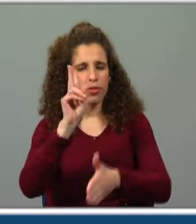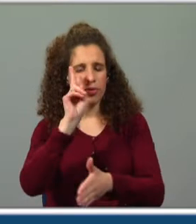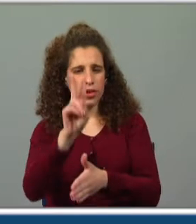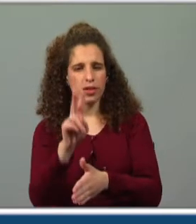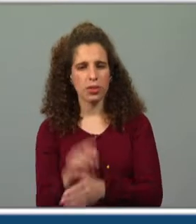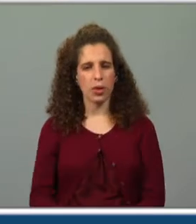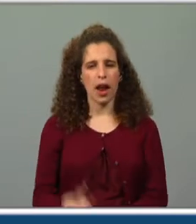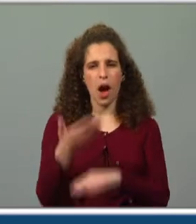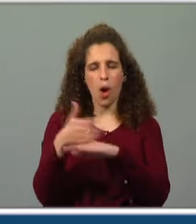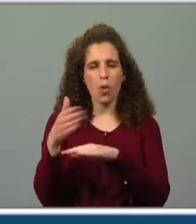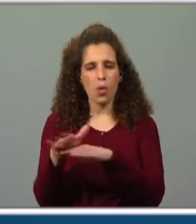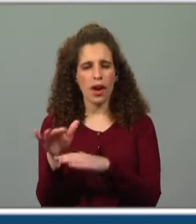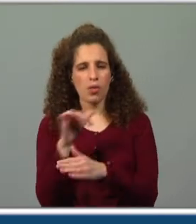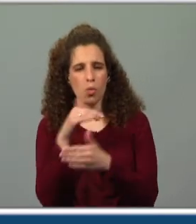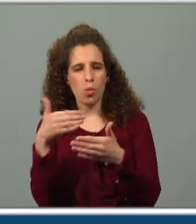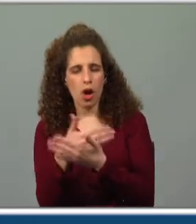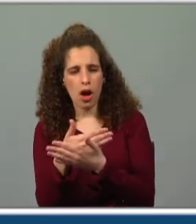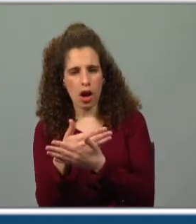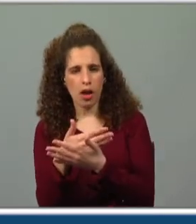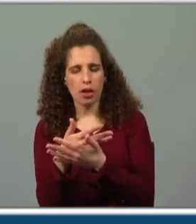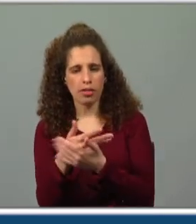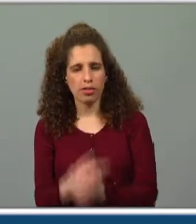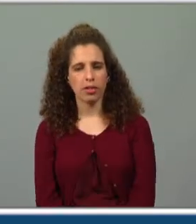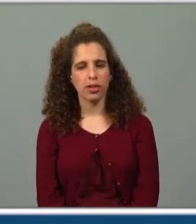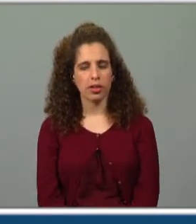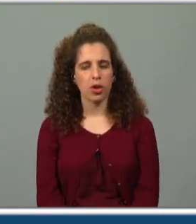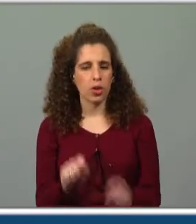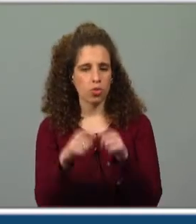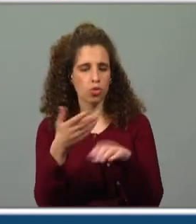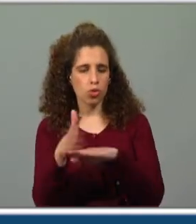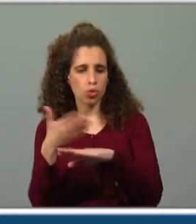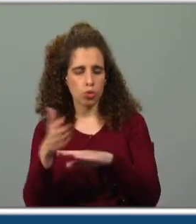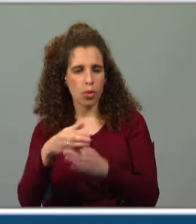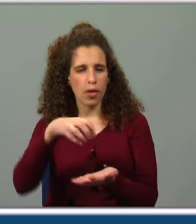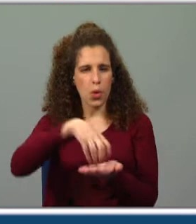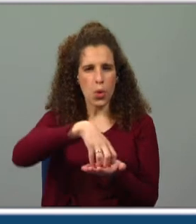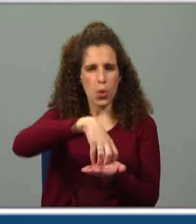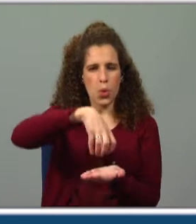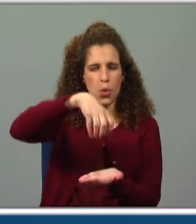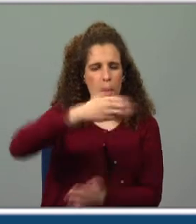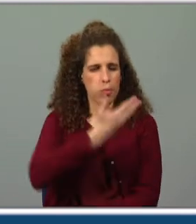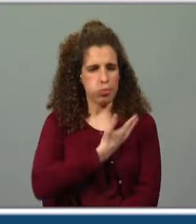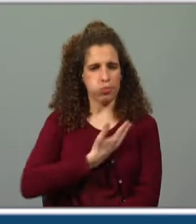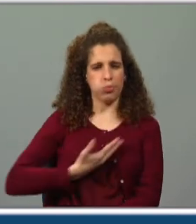eram os restos mortais de um edifício muito mesmo muito antigo e uma Oliveira 是建築物的殘骸非常非常非常古老和一棵橄欖樹